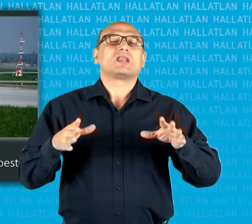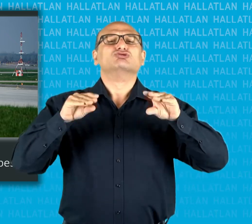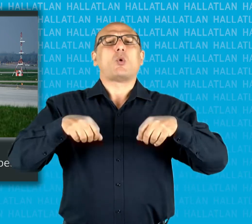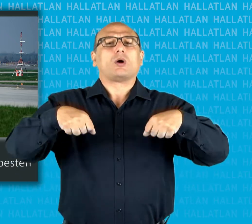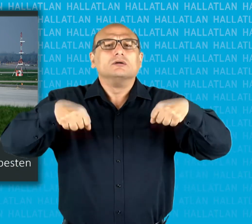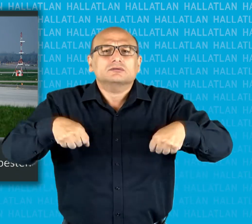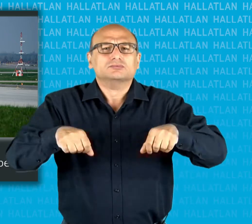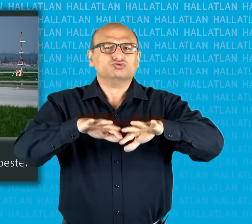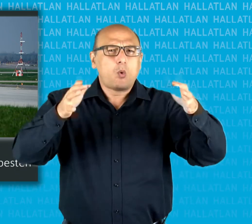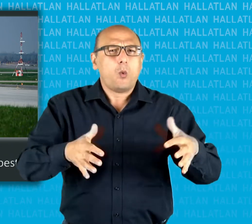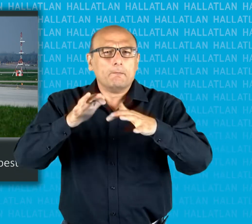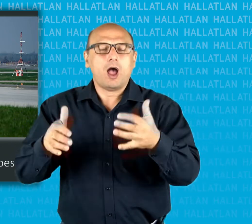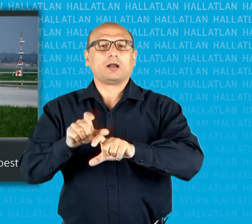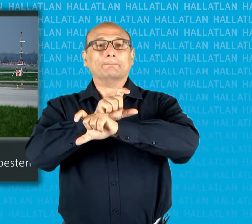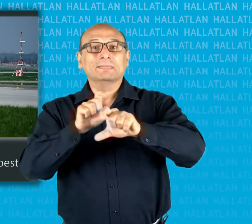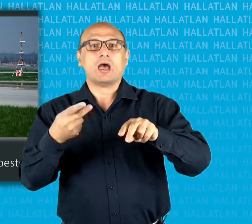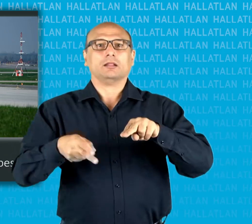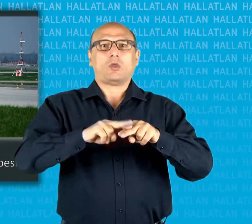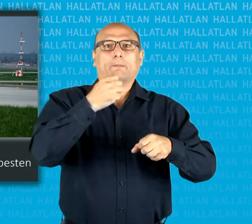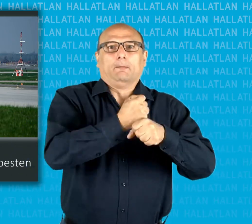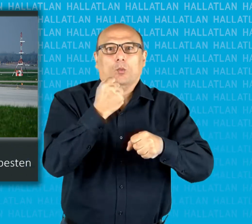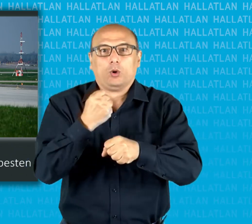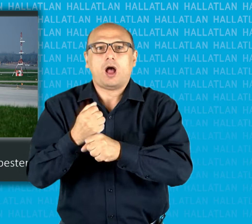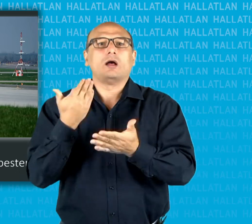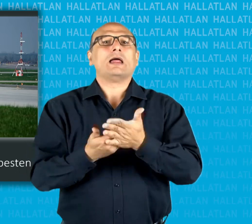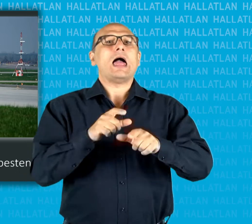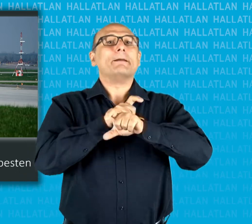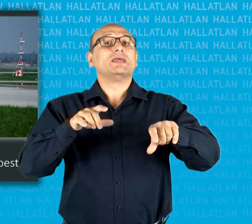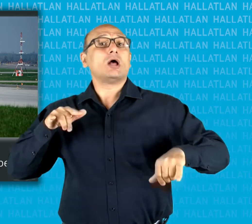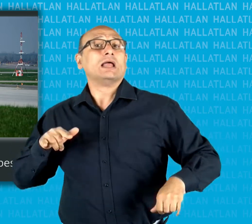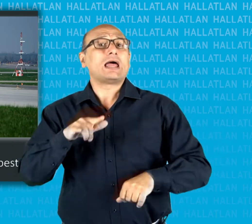hogy a sok kézipoggyász okozta többletmunka miatt nem tudták tartani a fordulóidőt,